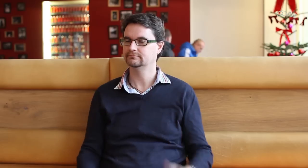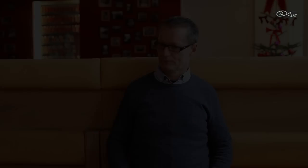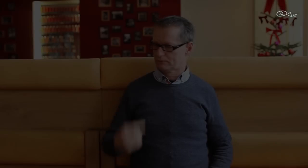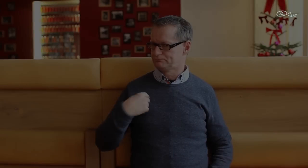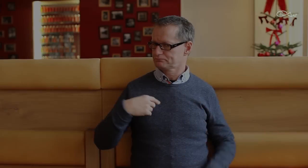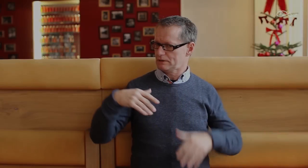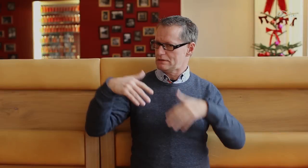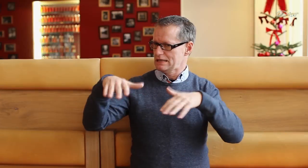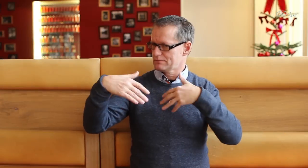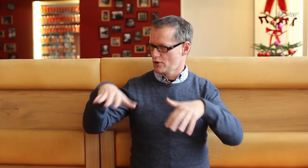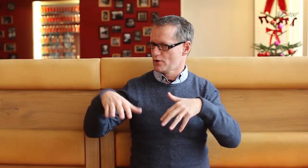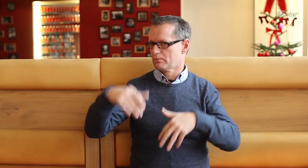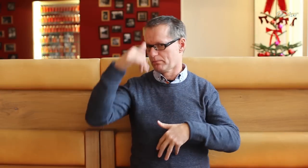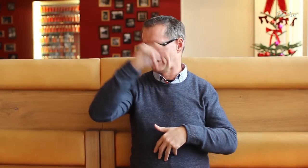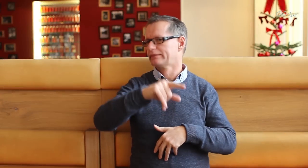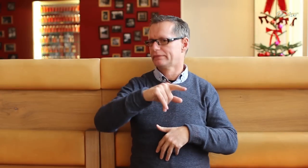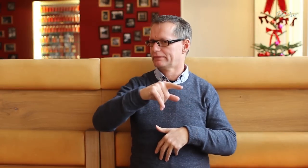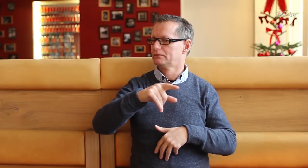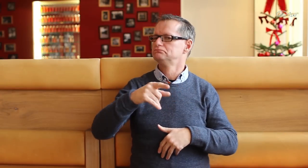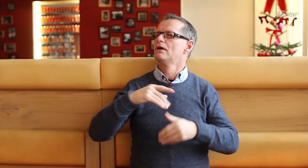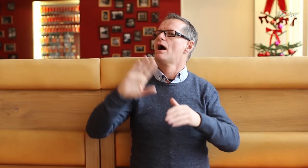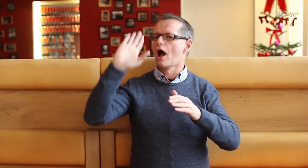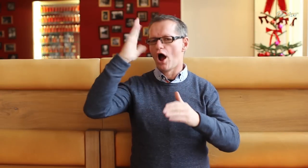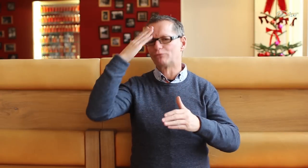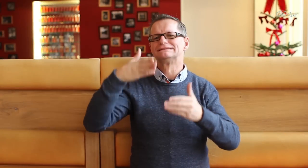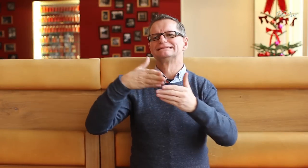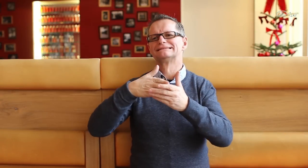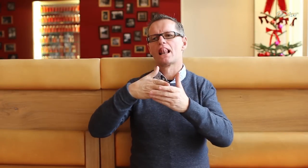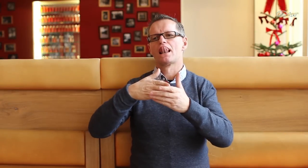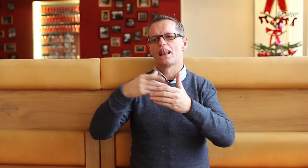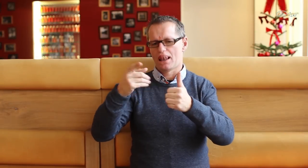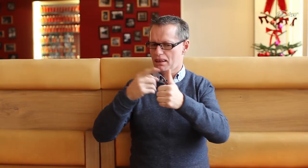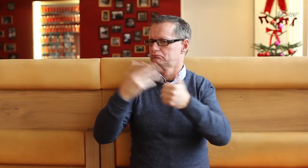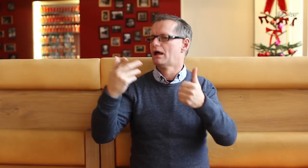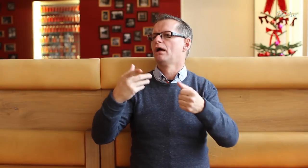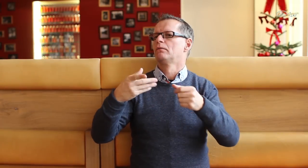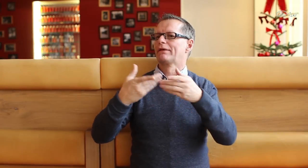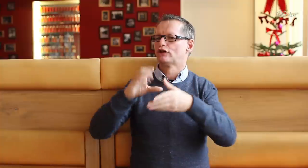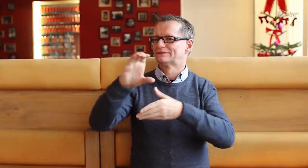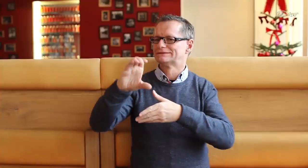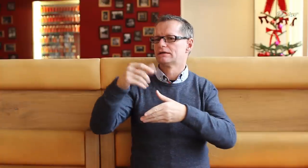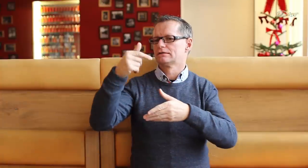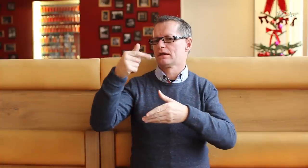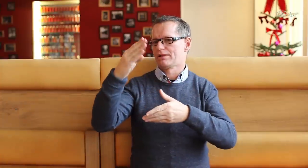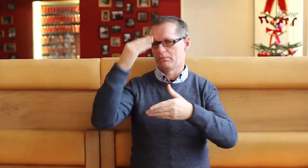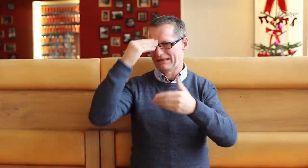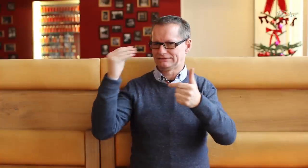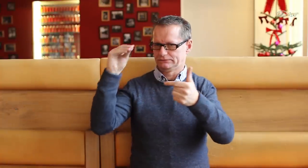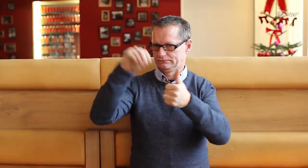Die Hauptziele der Demo in Berlin waren das Merkzeichen TBL für den Schwerbehindertenausweis,